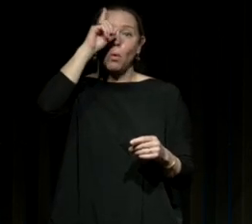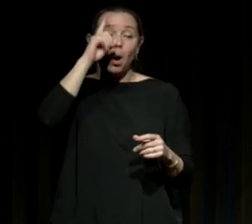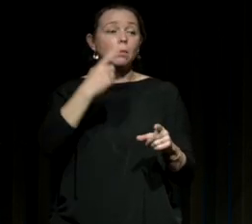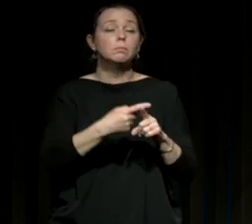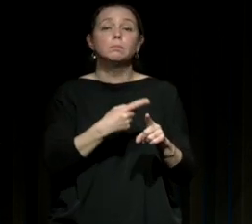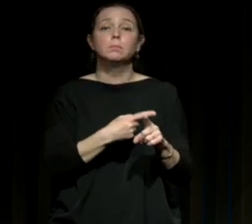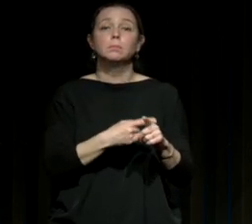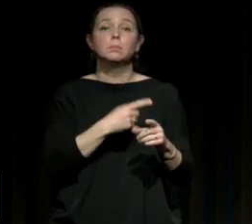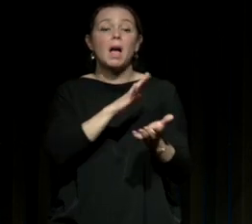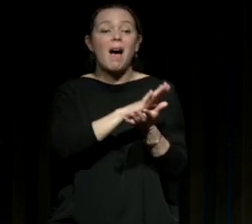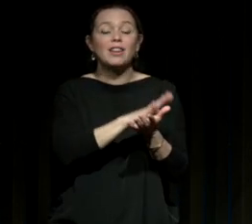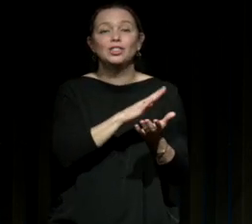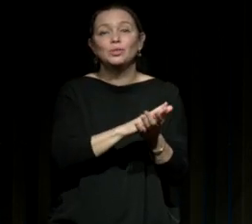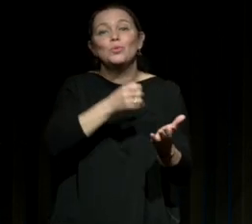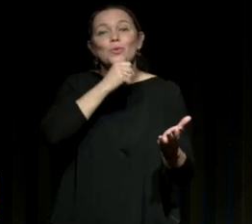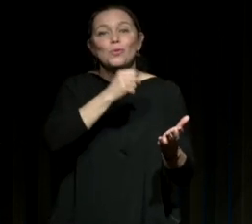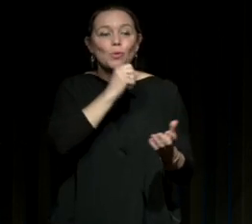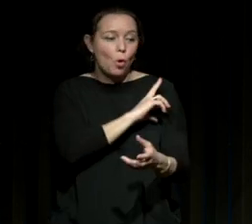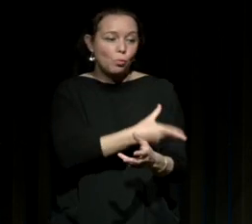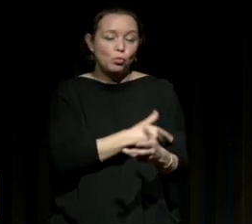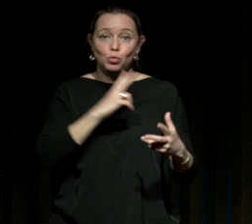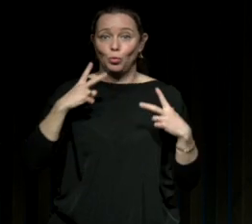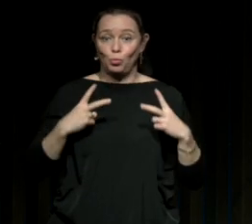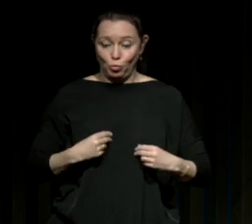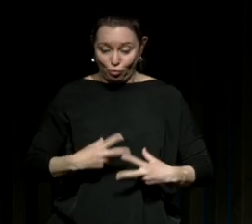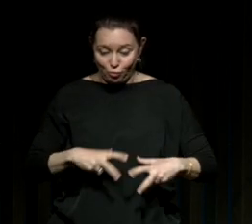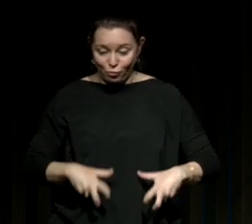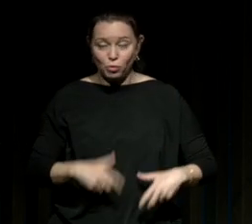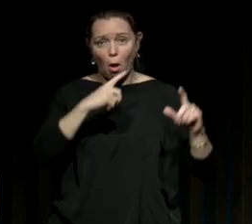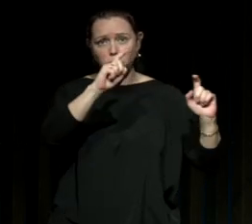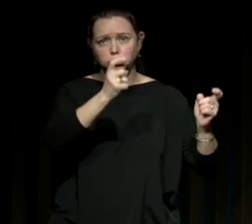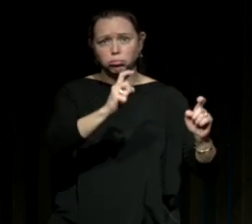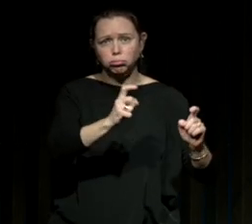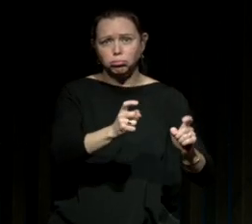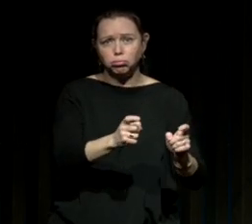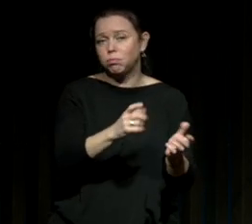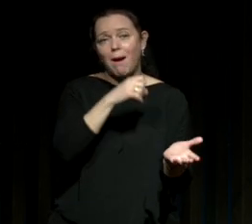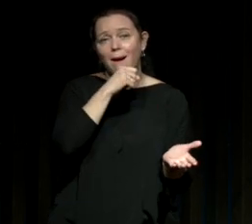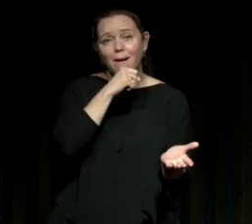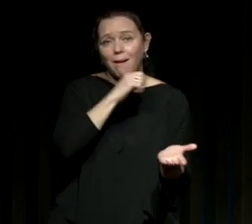qu'on avance en âge cette masse musculaire qui assurent nos capacités fonctionner notre capacité